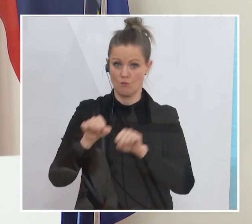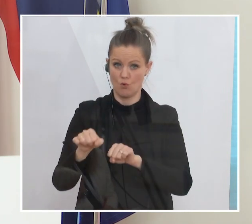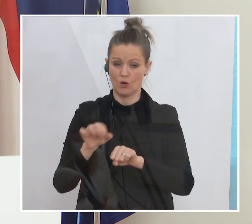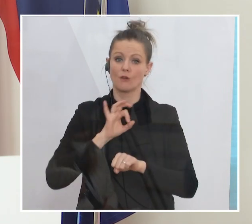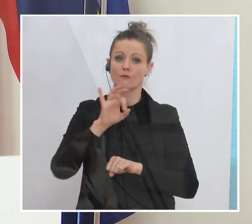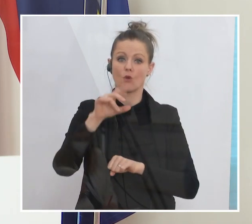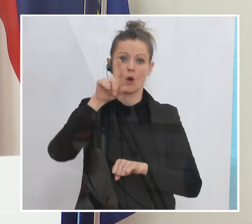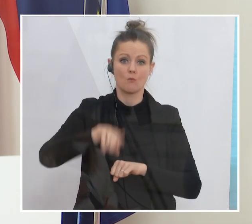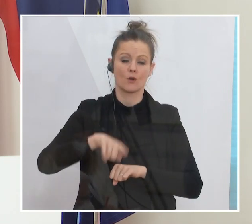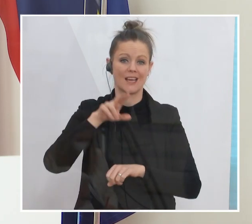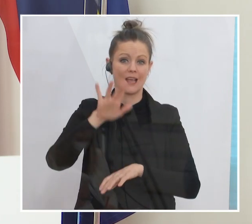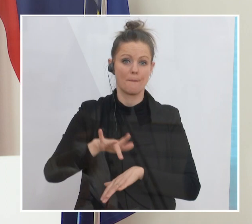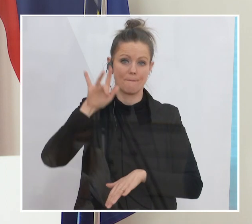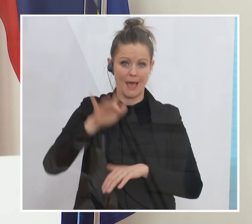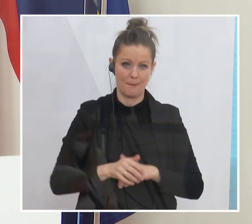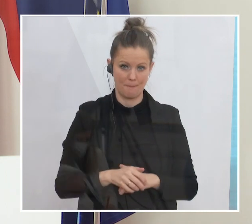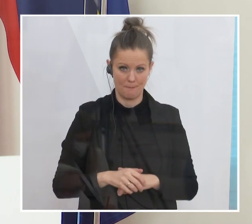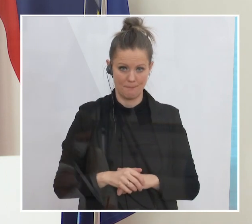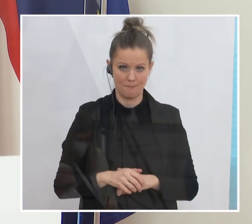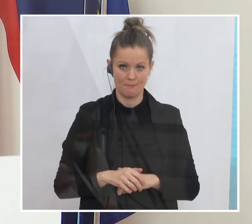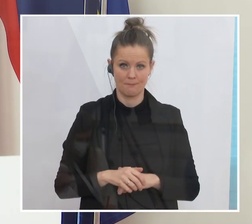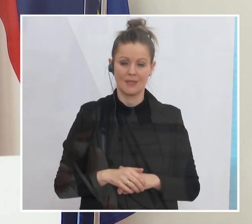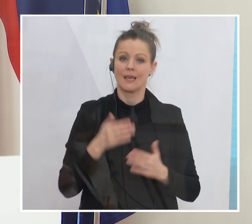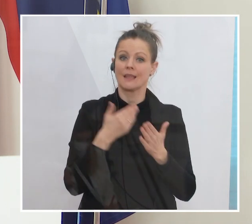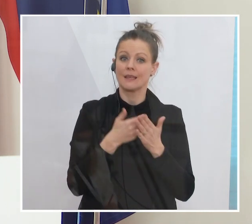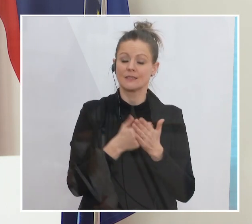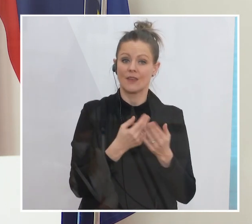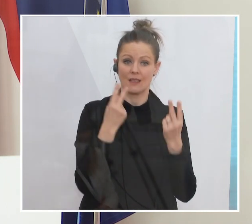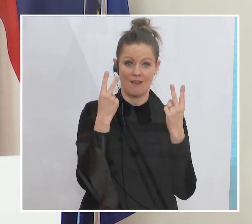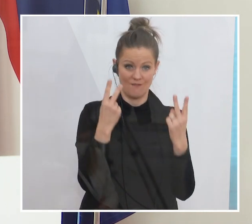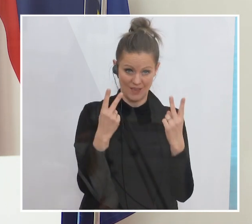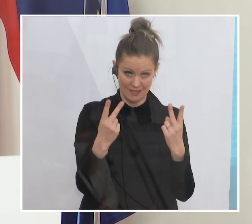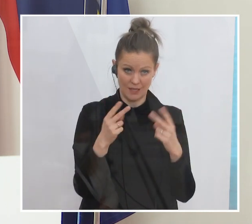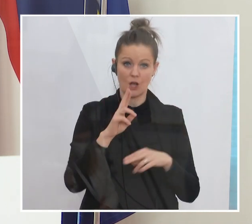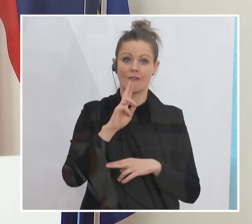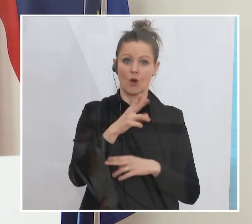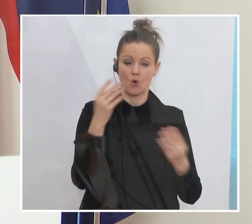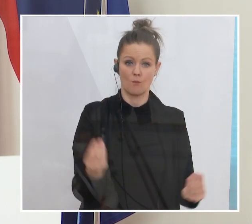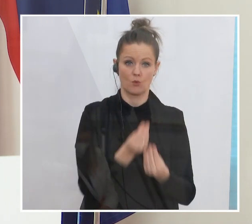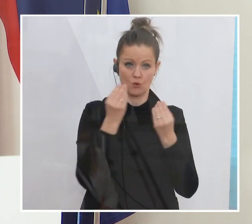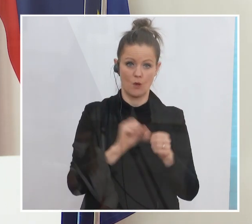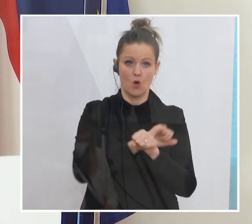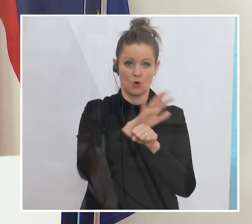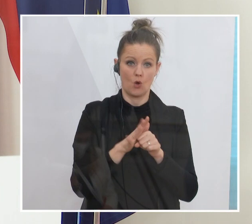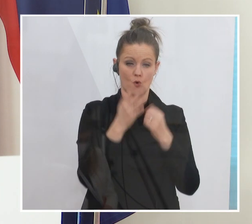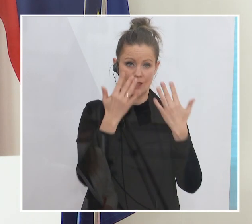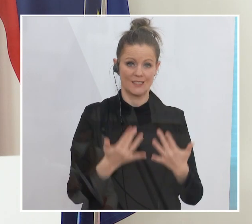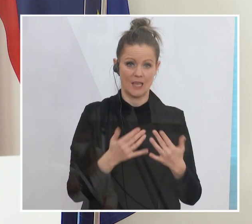Mai. Diese Erhöhung ist deswegen wichtig, weil die Entwicklung der Coronazahlen, die Mutationen etc.